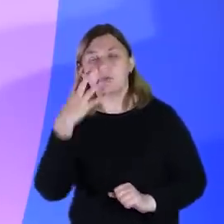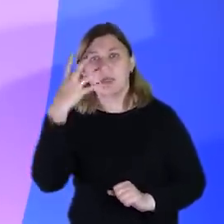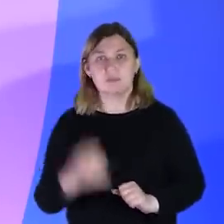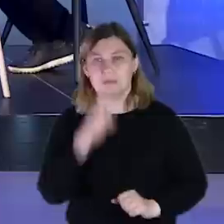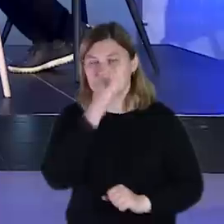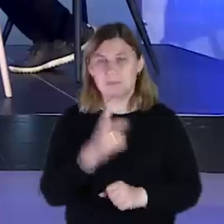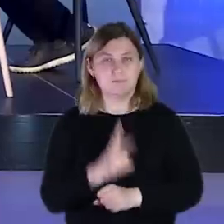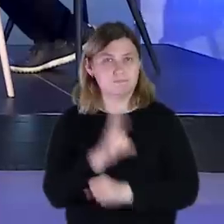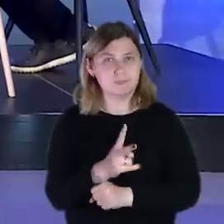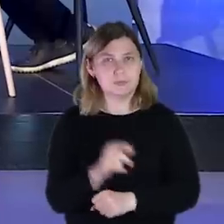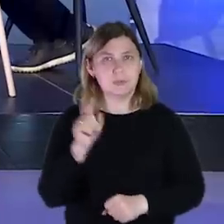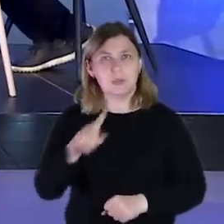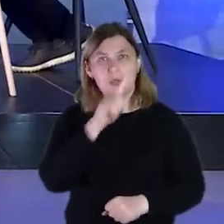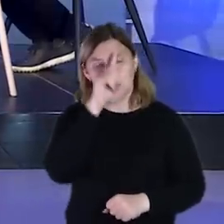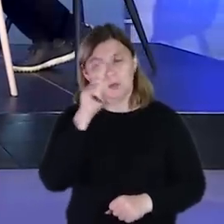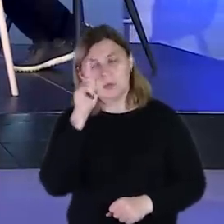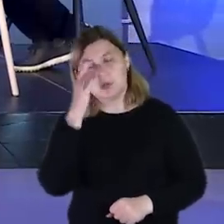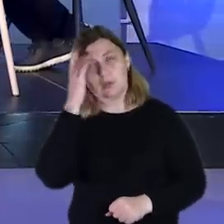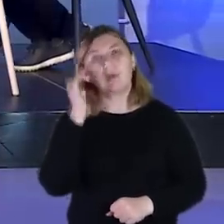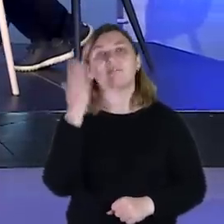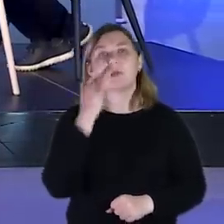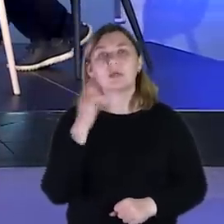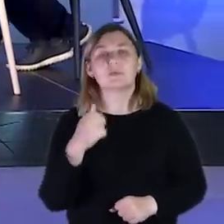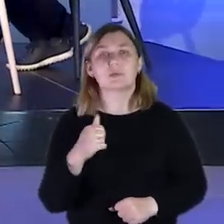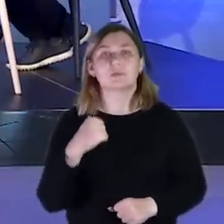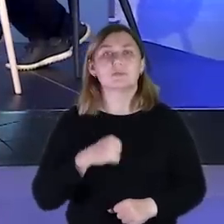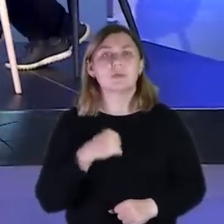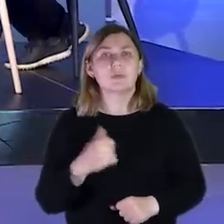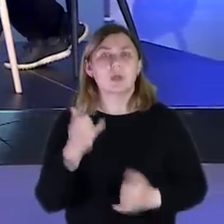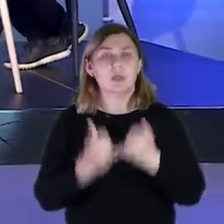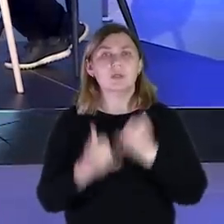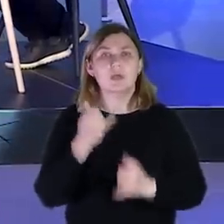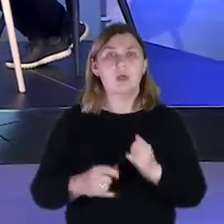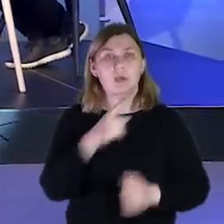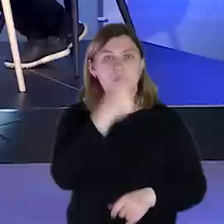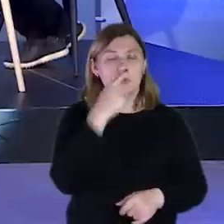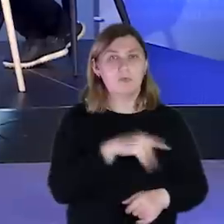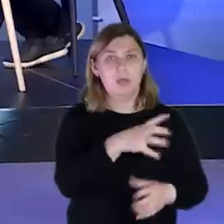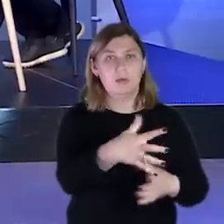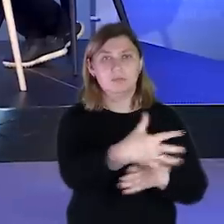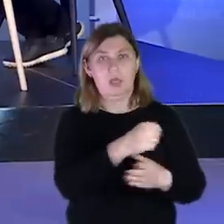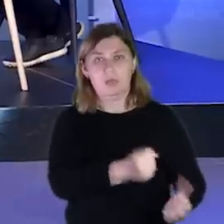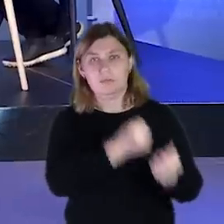było niedostępne. Więc wyobraźmy sobie, jeżeli sowiecki dywersant został dostarczony do takiego